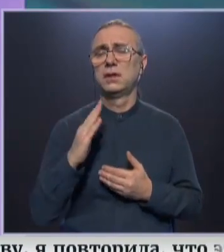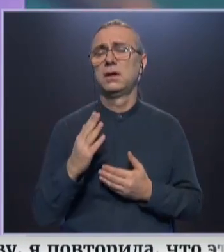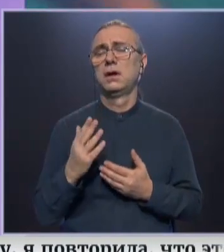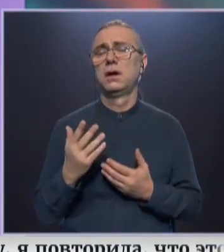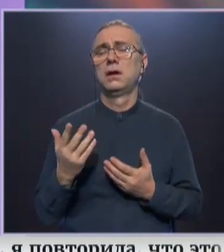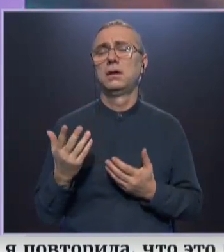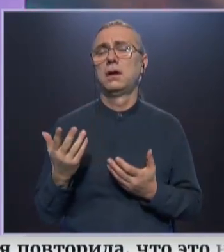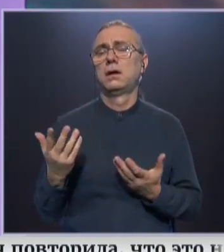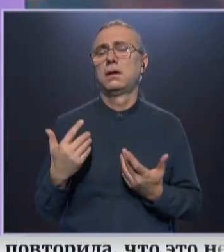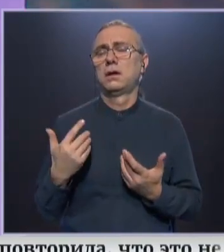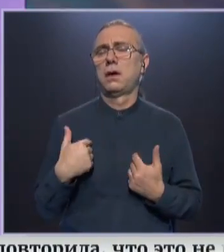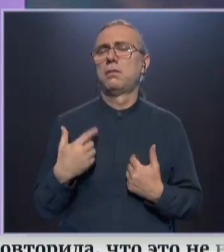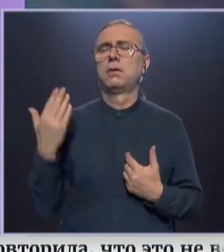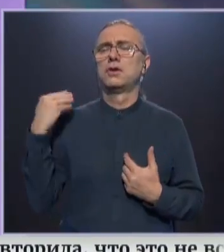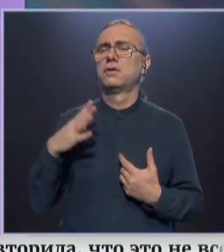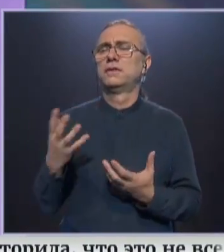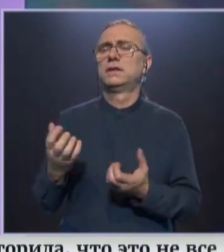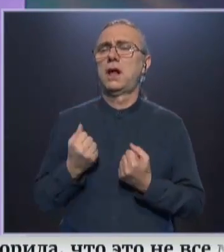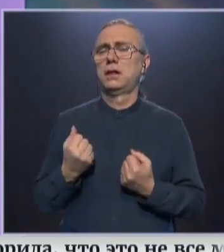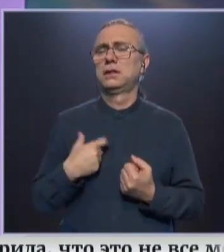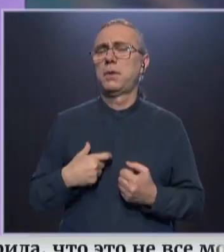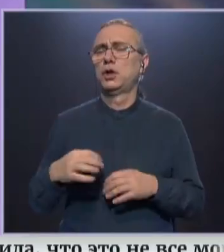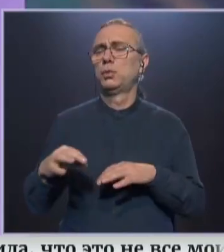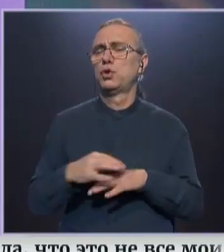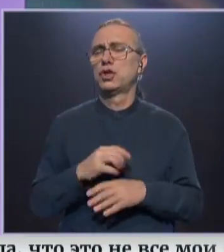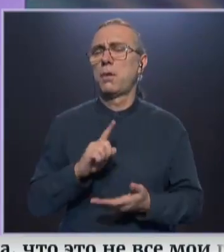обязанности но все-таки в этом вашем изложении